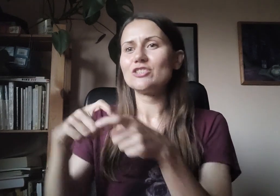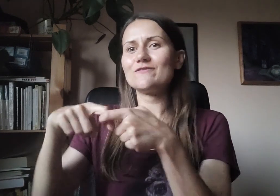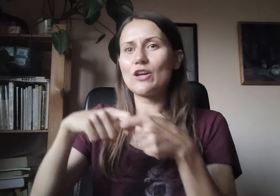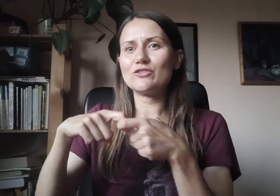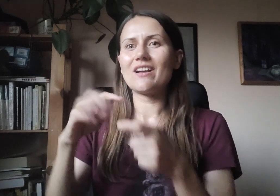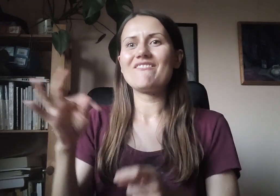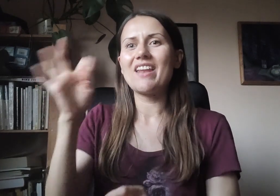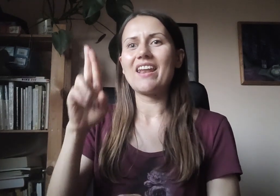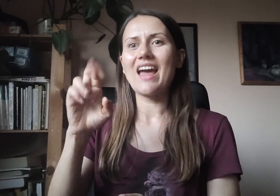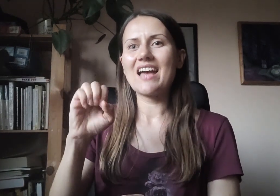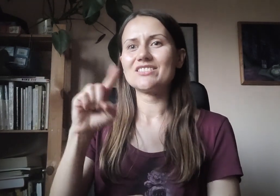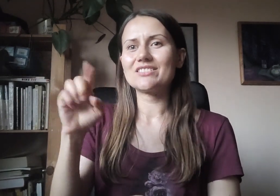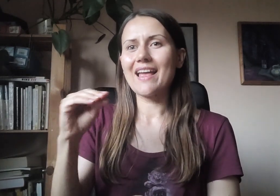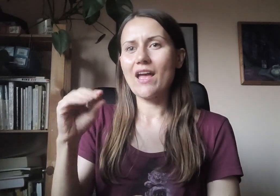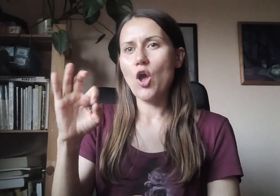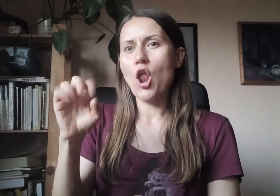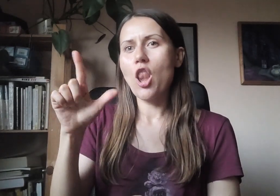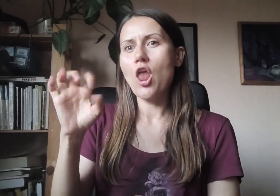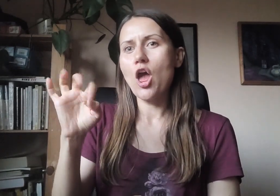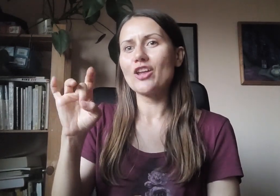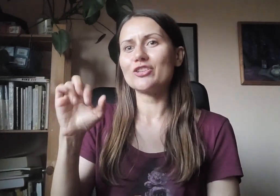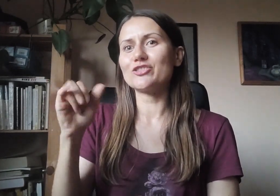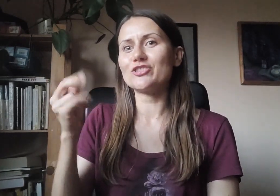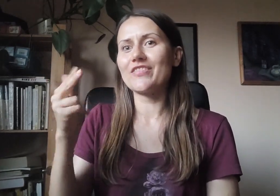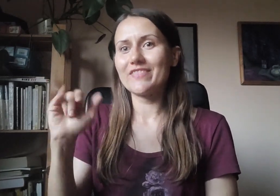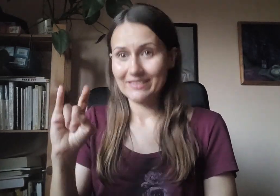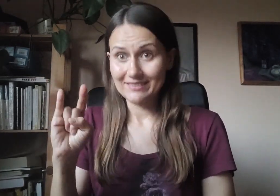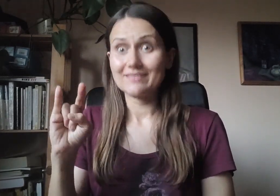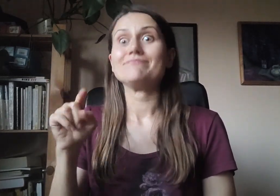i związkami frazeologicznymi (powiedzeniami).